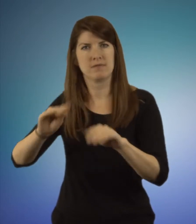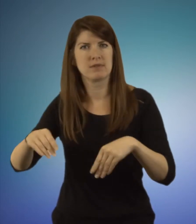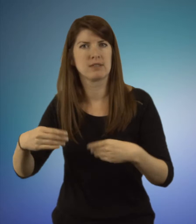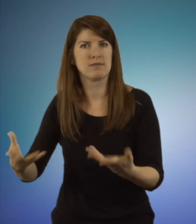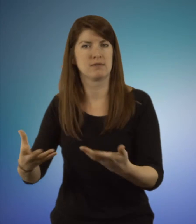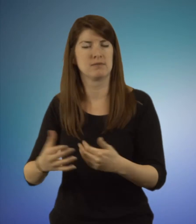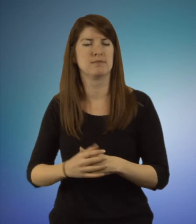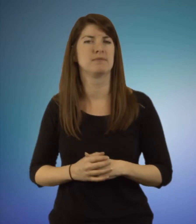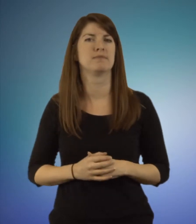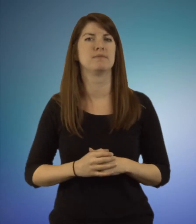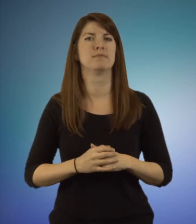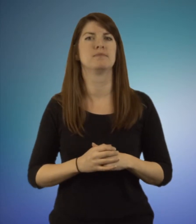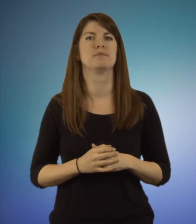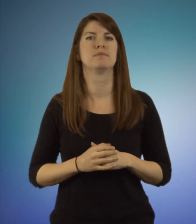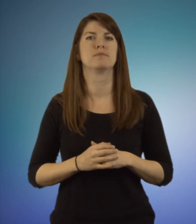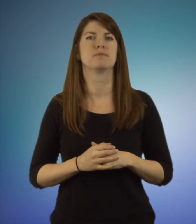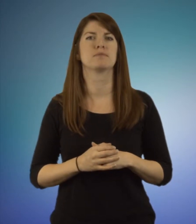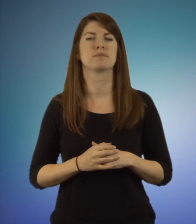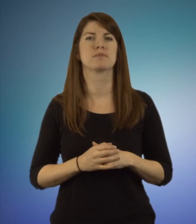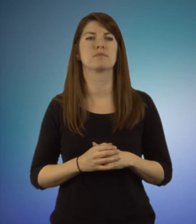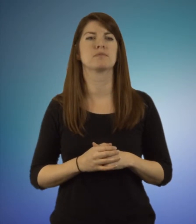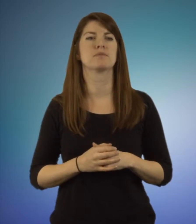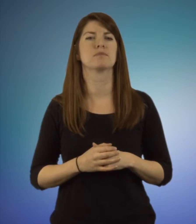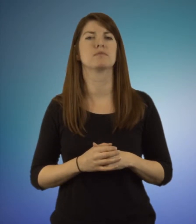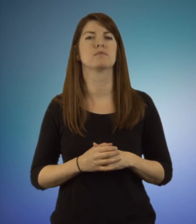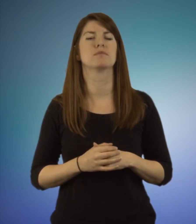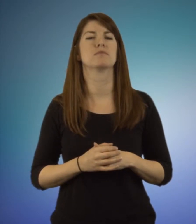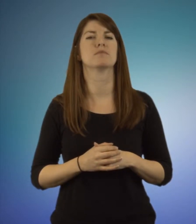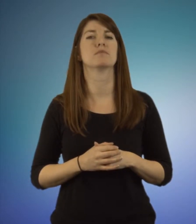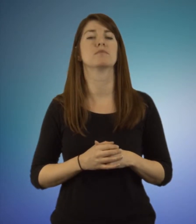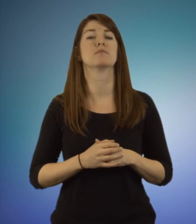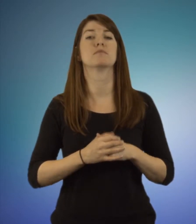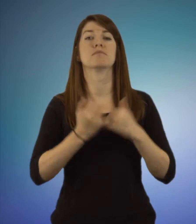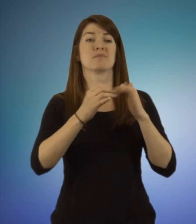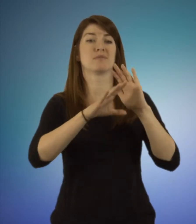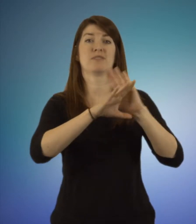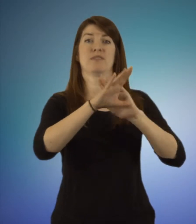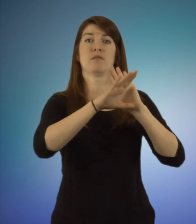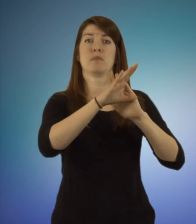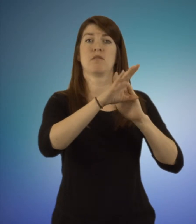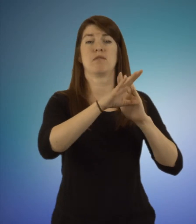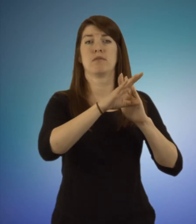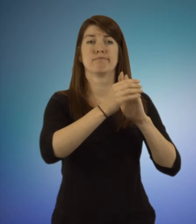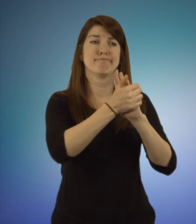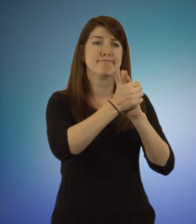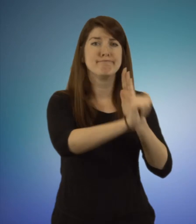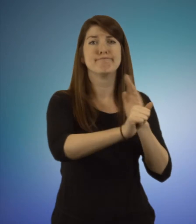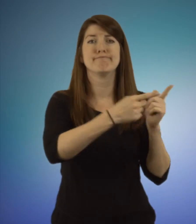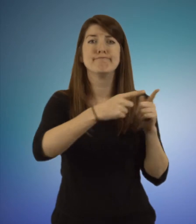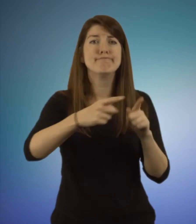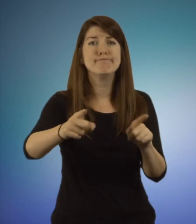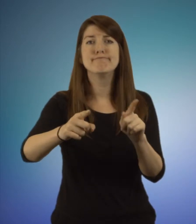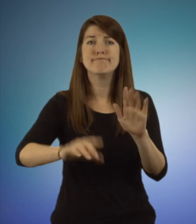Hitos del desarrollo es un término que es posible que escuche también; esto se refiere a